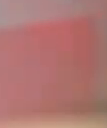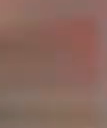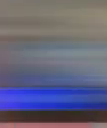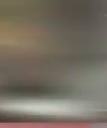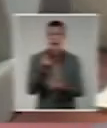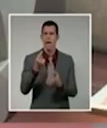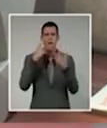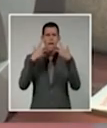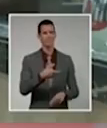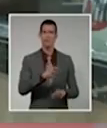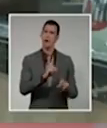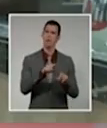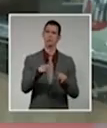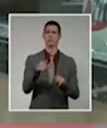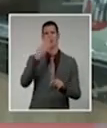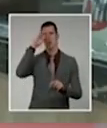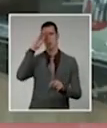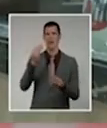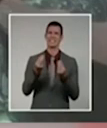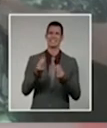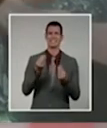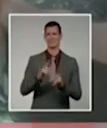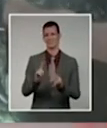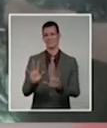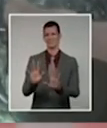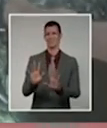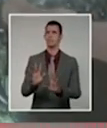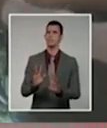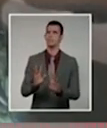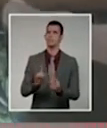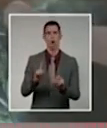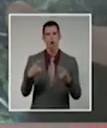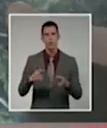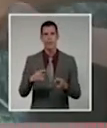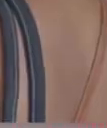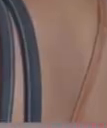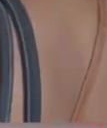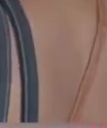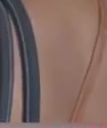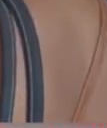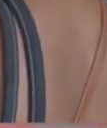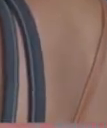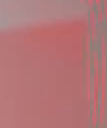Effectuer un transfert depuis l’Europe qui comporte simplement le mot "Cuba" est une mission impossible.